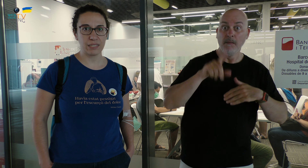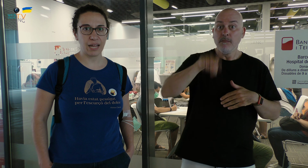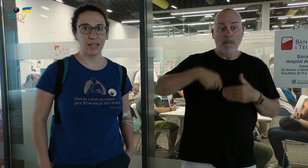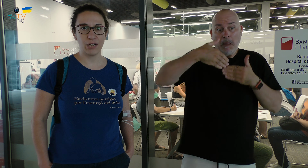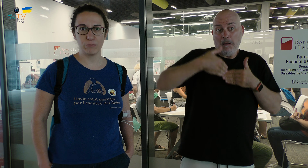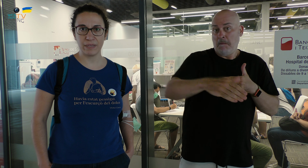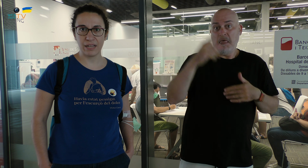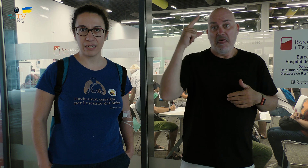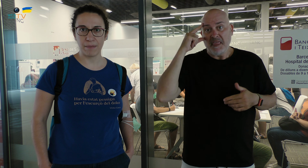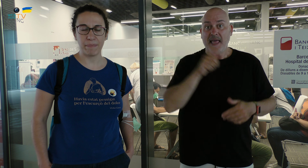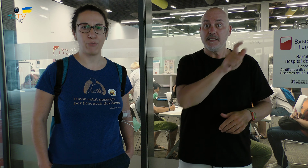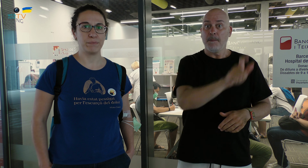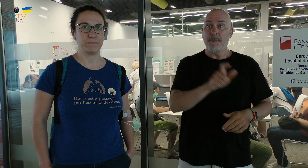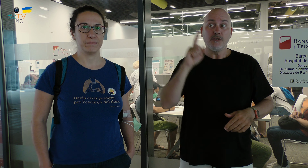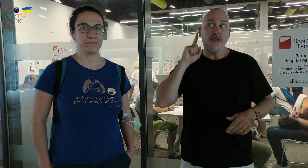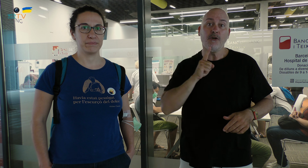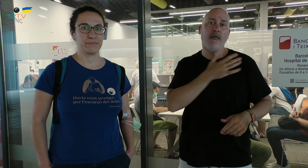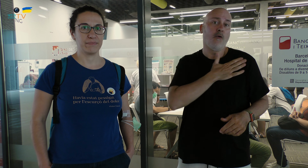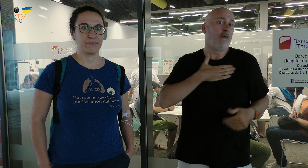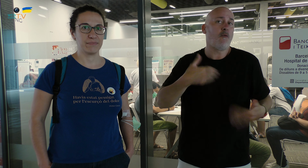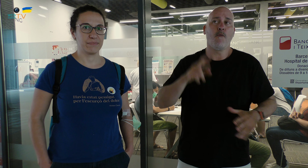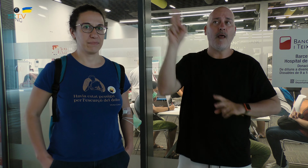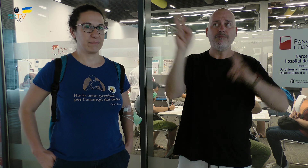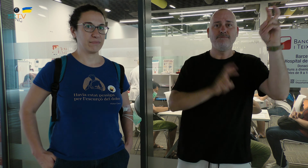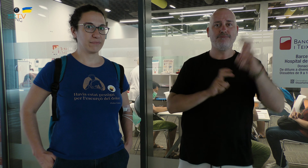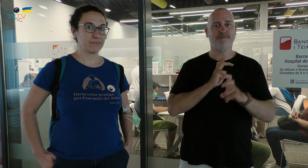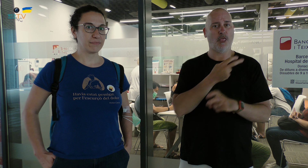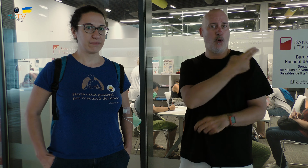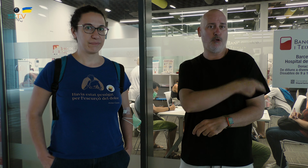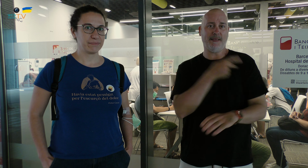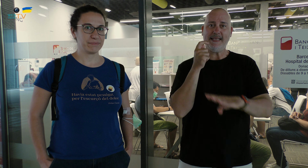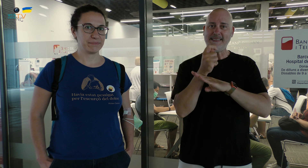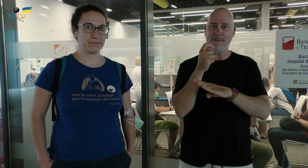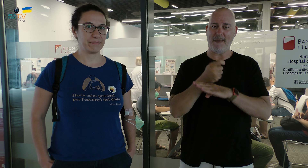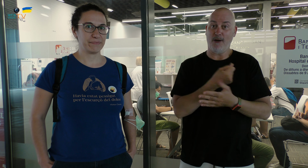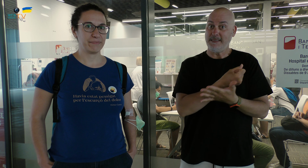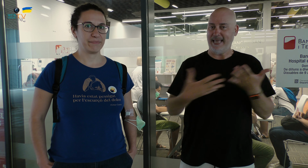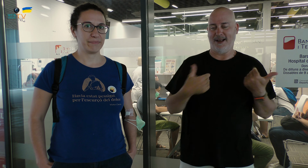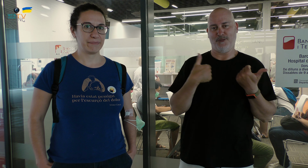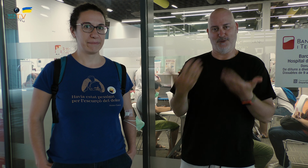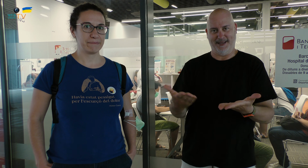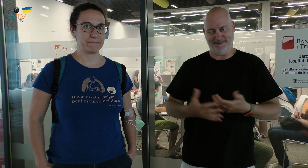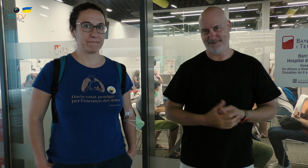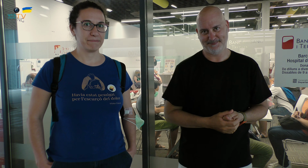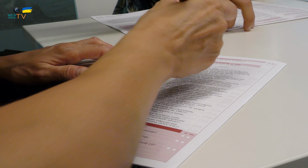a donar sang a l’Hospital de Sant Pau.